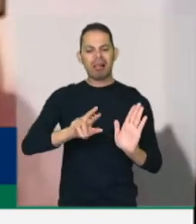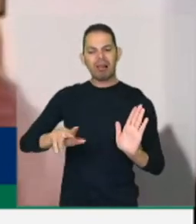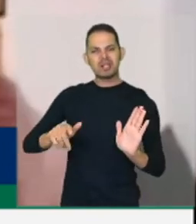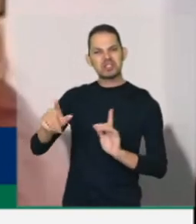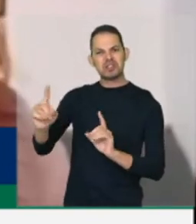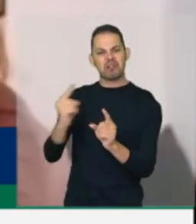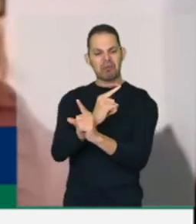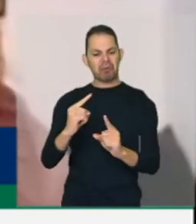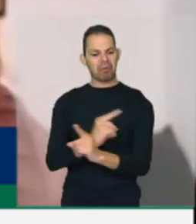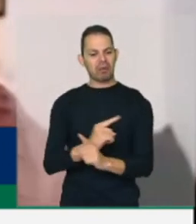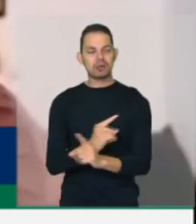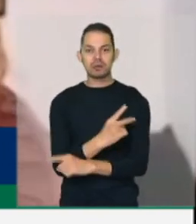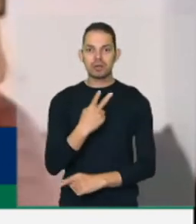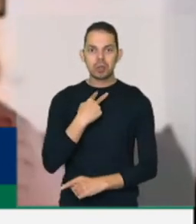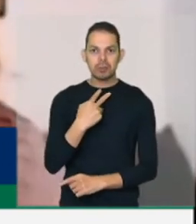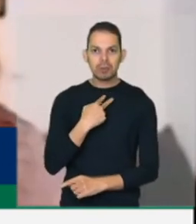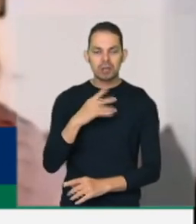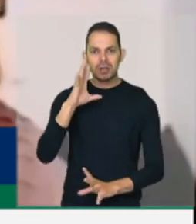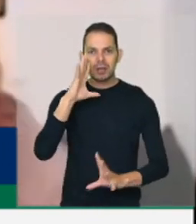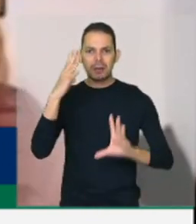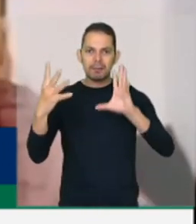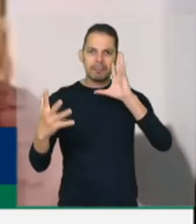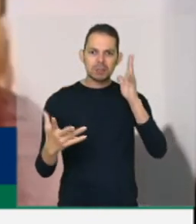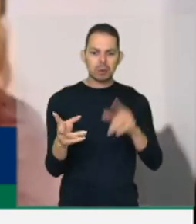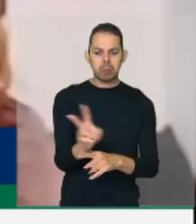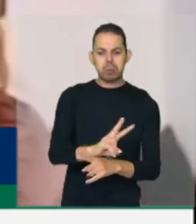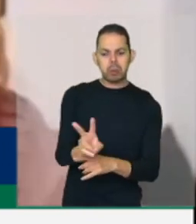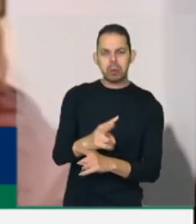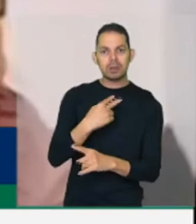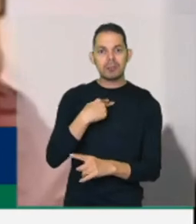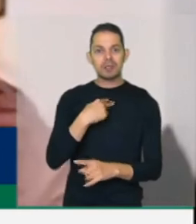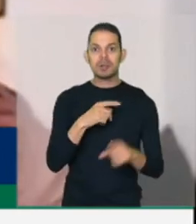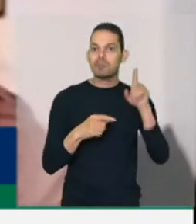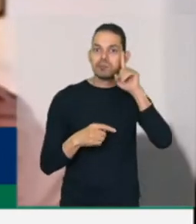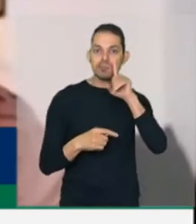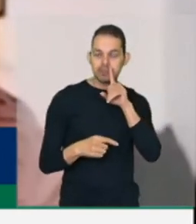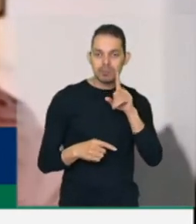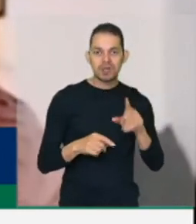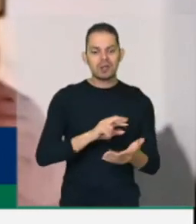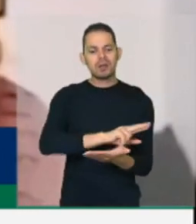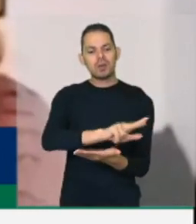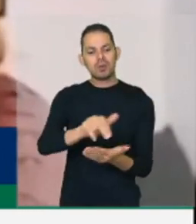DESSE TIPO. NÃO PODEMOS MAIS FAZER MEDIDAS FISCAL ISTS. OS ESTADOS UNIDOS FIZERAM PROL NO DESENVOLVIMENTO AGORA. DE 20